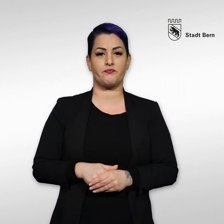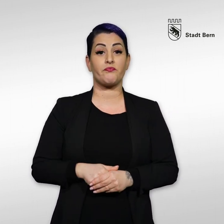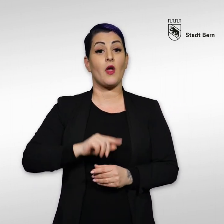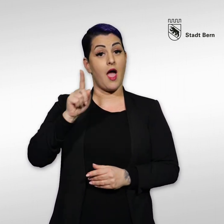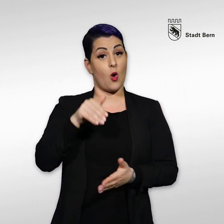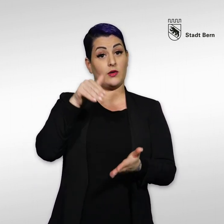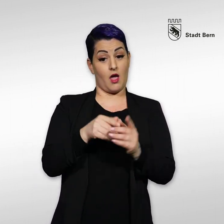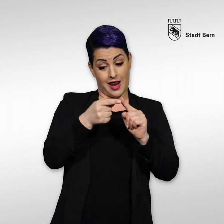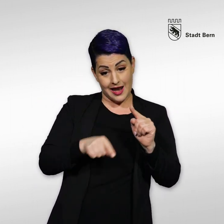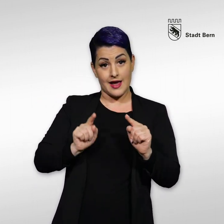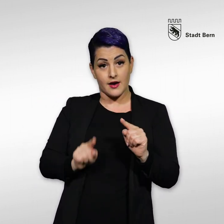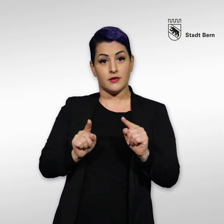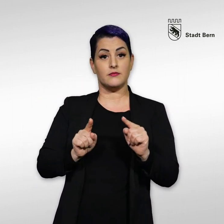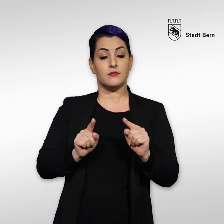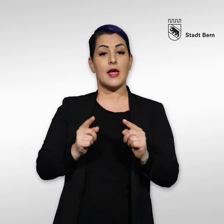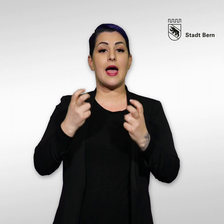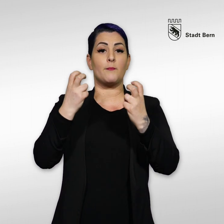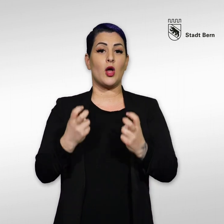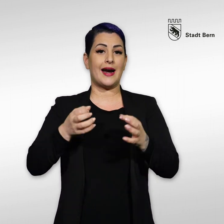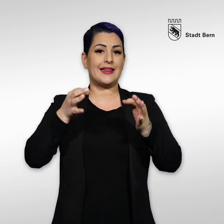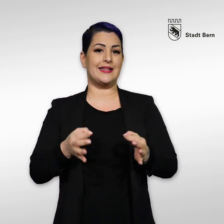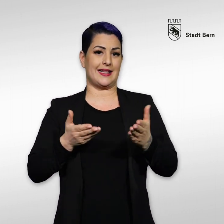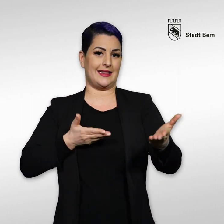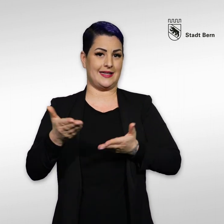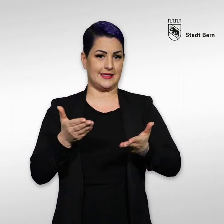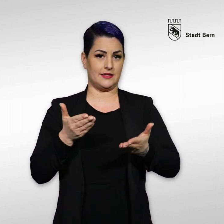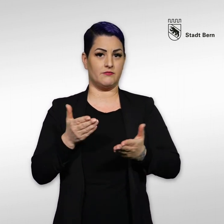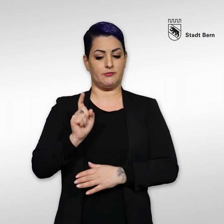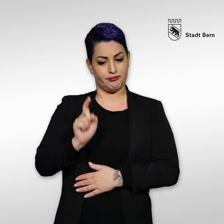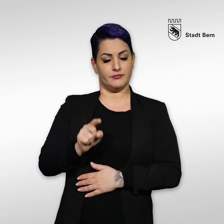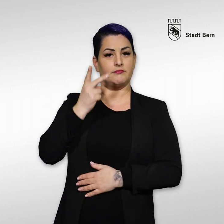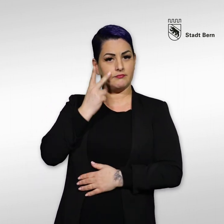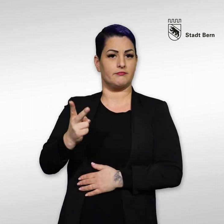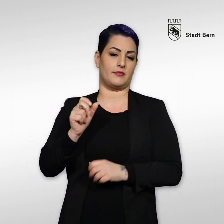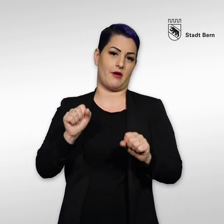In dieser Box finden Sie auch einen Link zum Bürgerrechtsdienst.